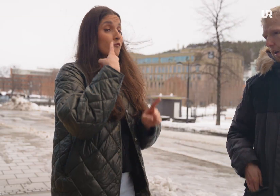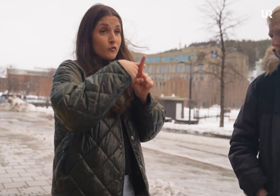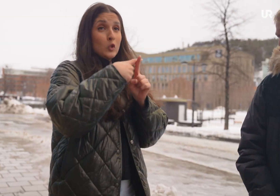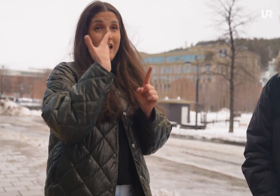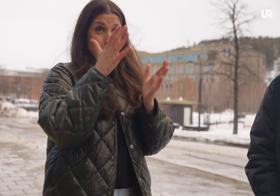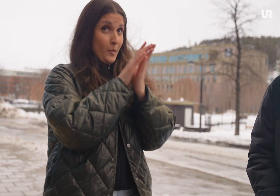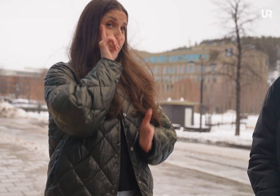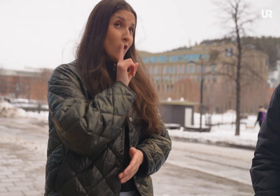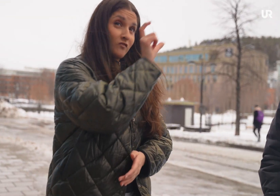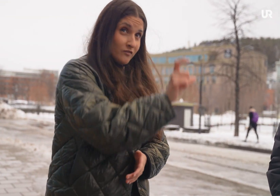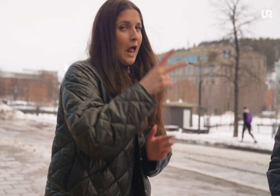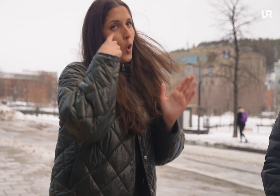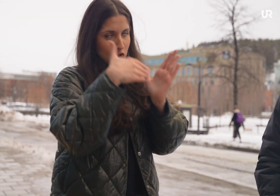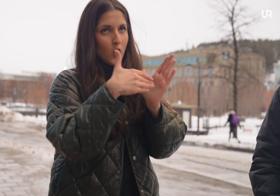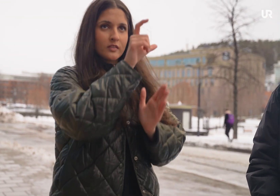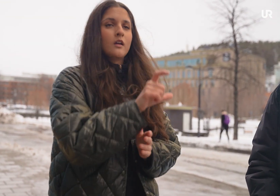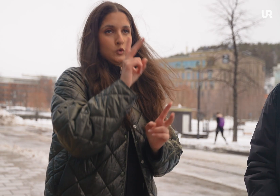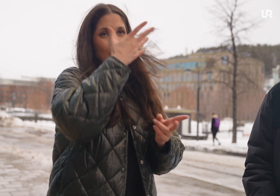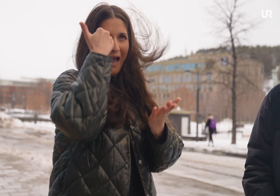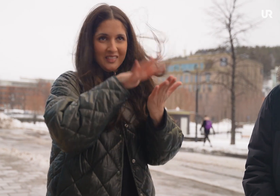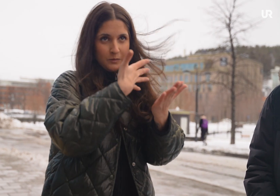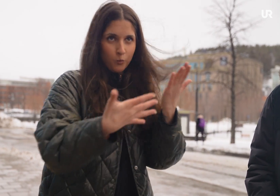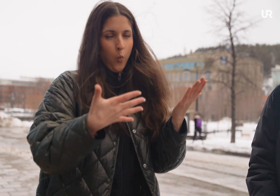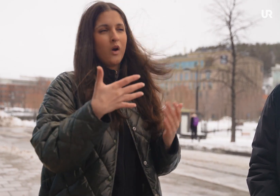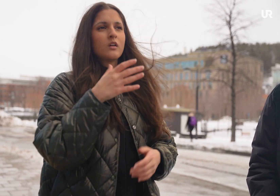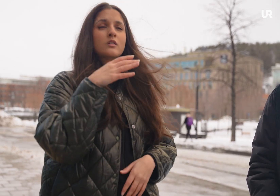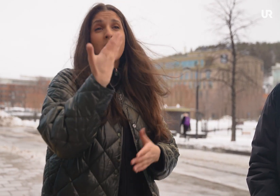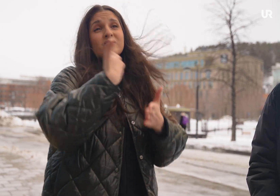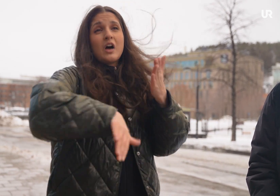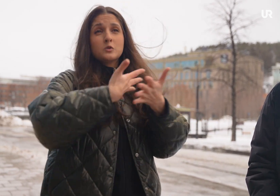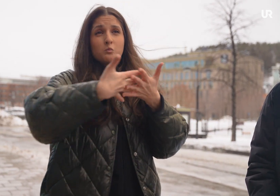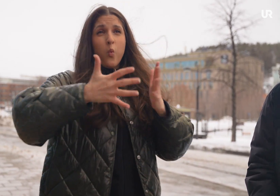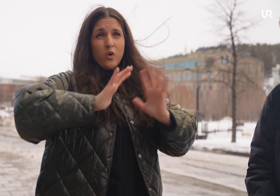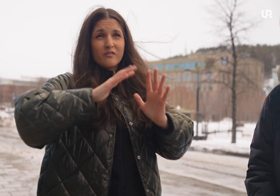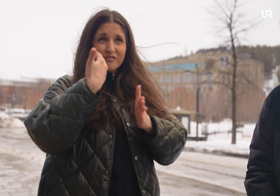Fördelen med döva eller hörselskadade som kan teckenspråk är att teckenspråket redan finns där från början.